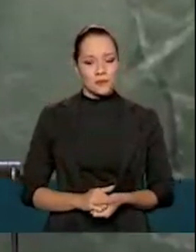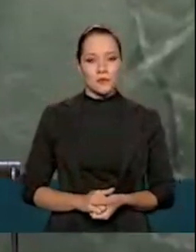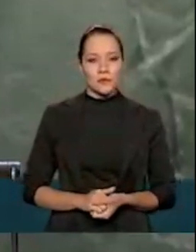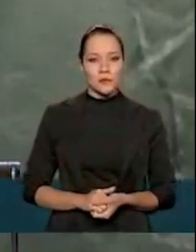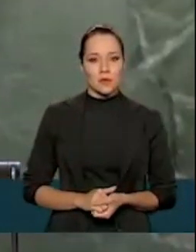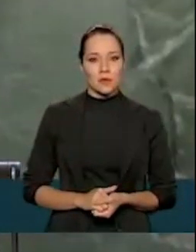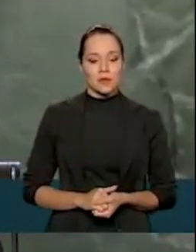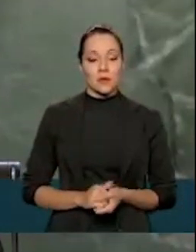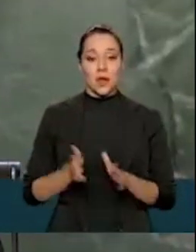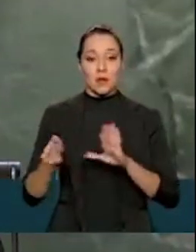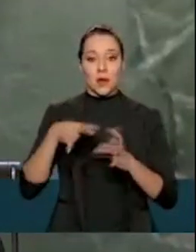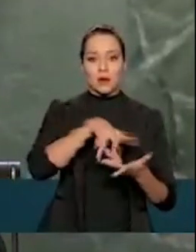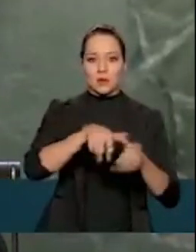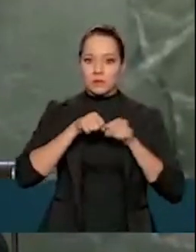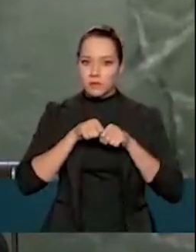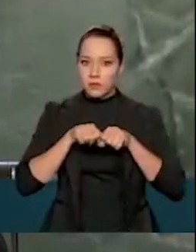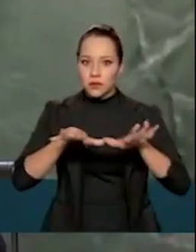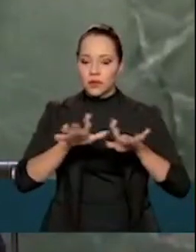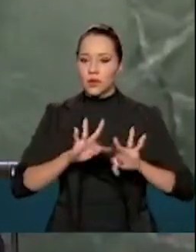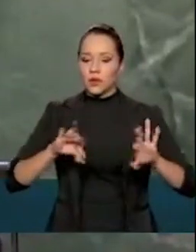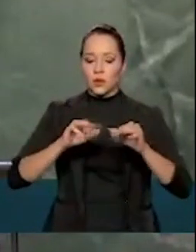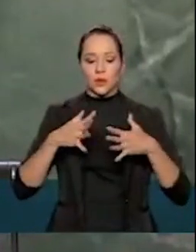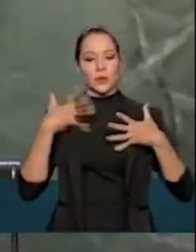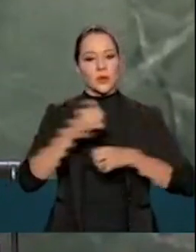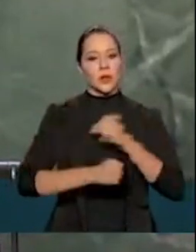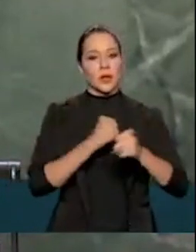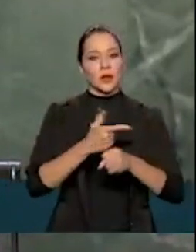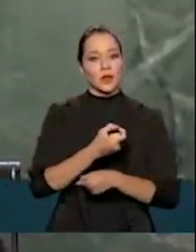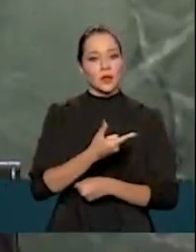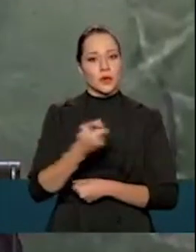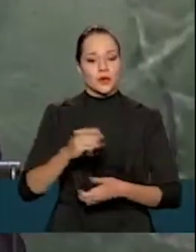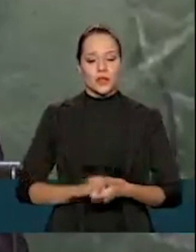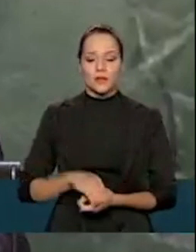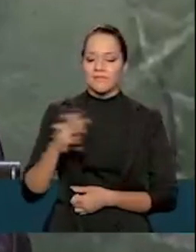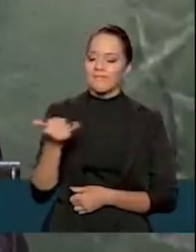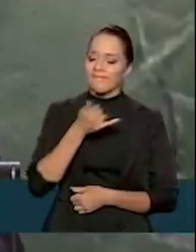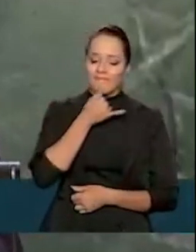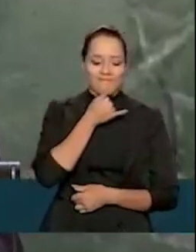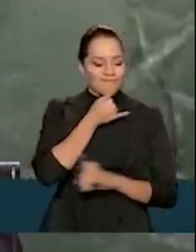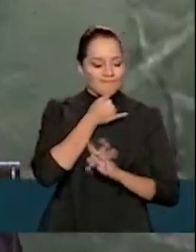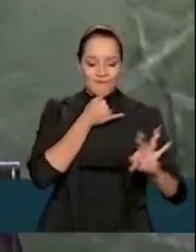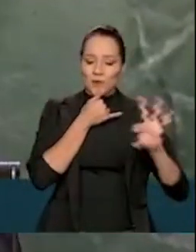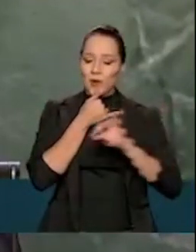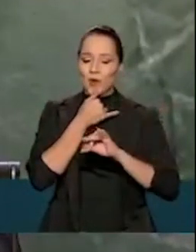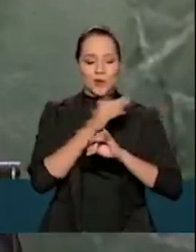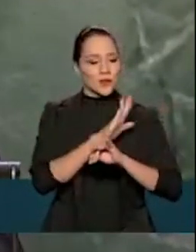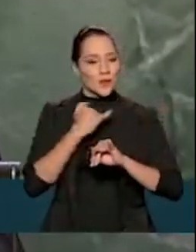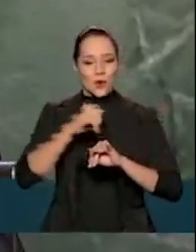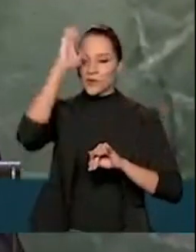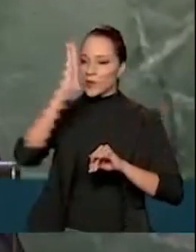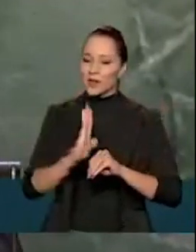e para pandemia pegou a todos de surpresa em 2020 lamentamos todas as mortes ocorridas no Brasil e